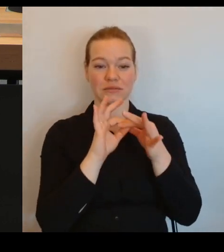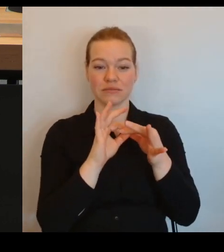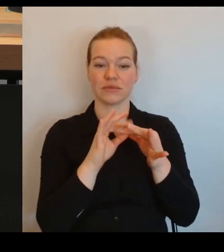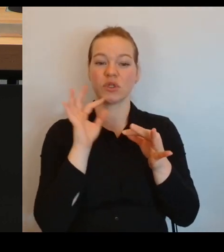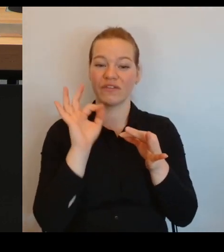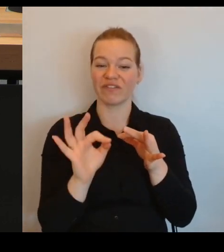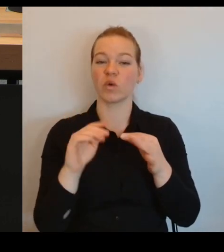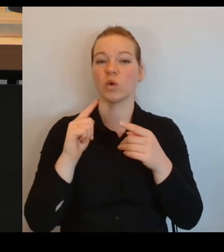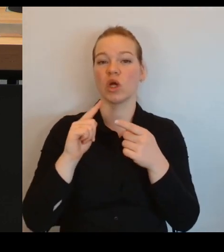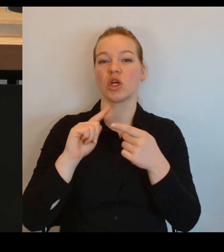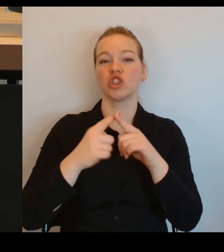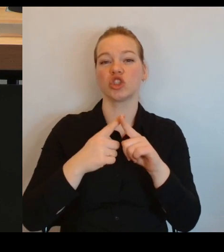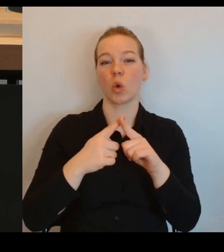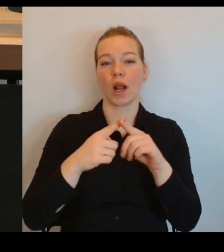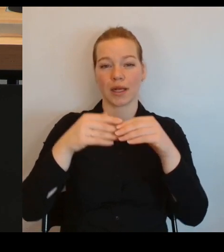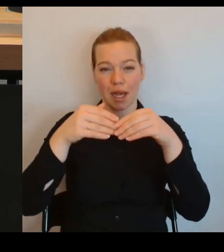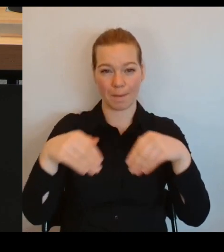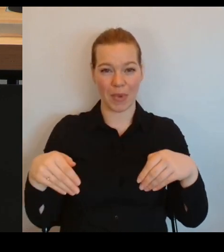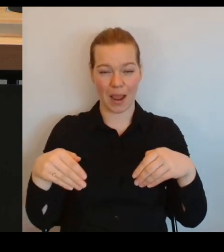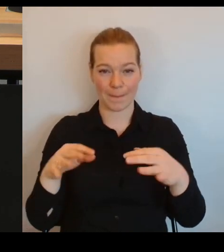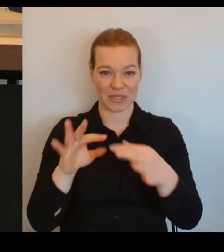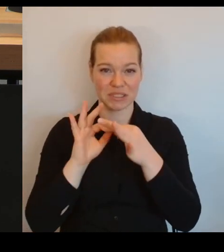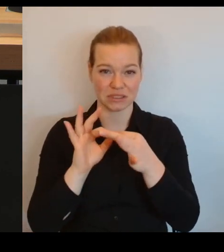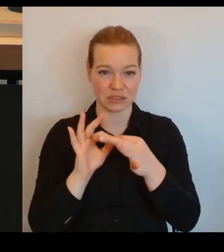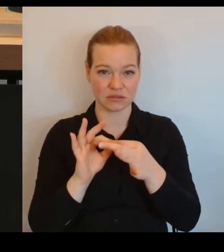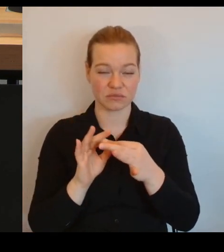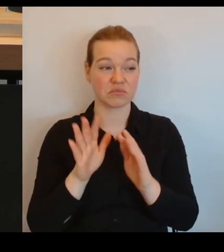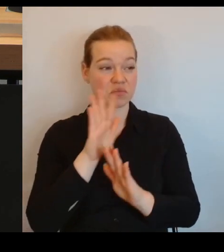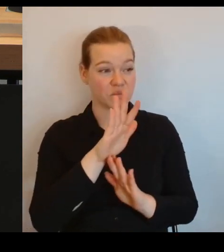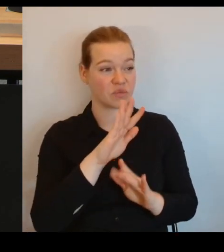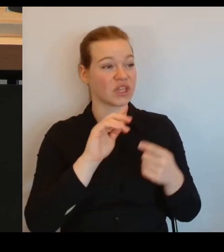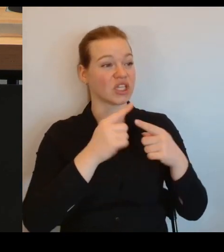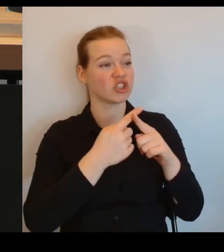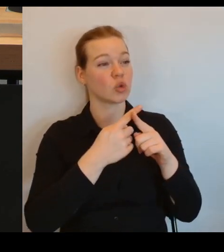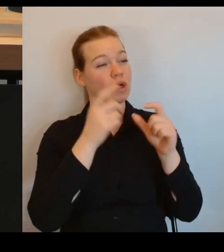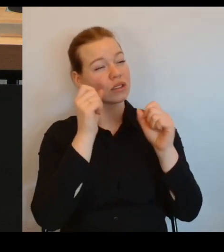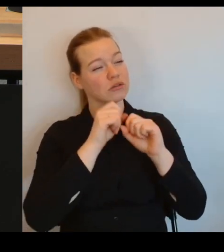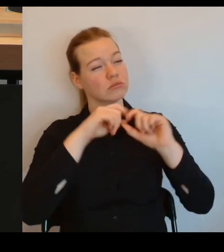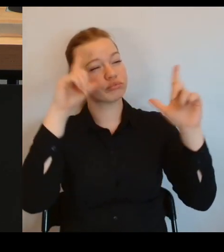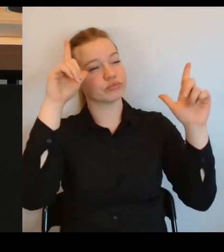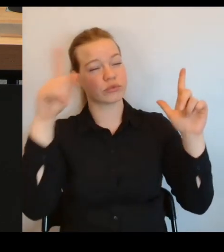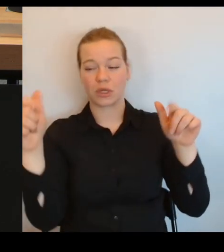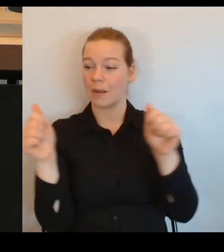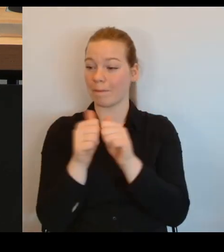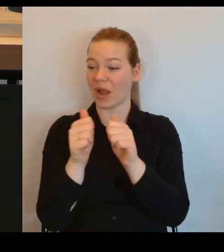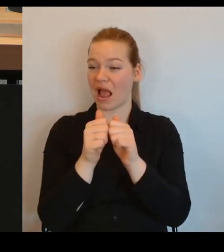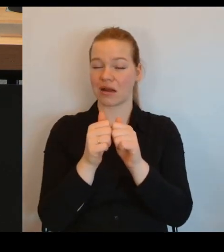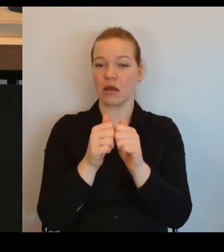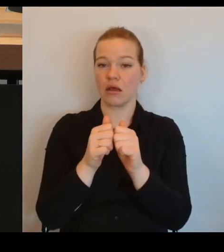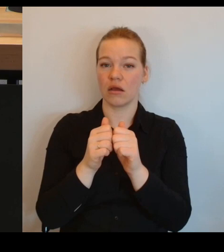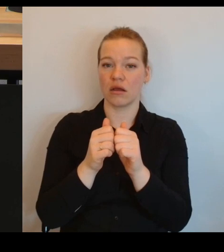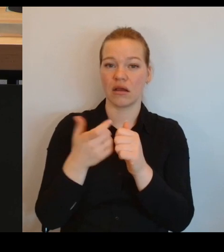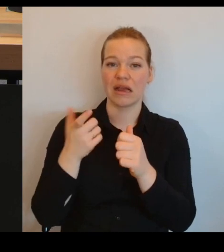ihres Koalitionspartners in diversen Bereichen entgegenstellen Abschließend gilt Mein Dank der Präsidentin, Frau Kling sowie den